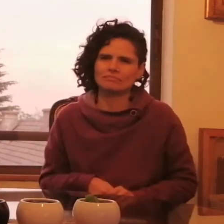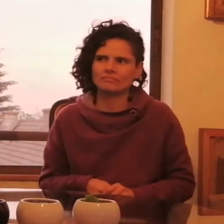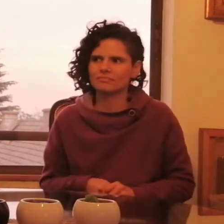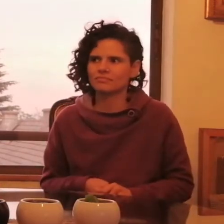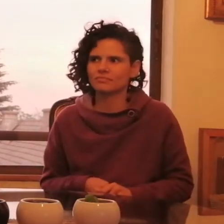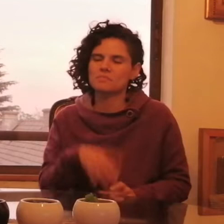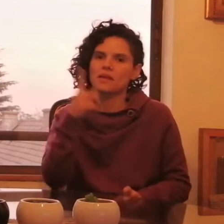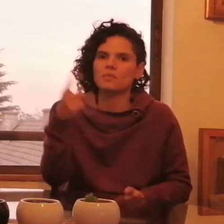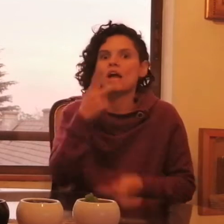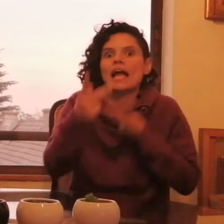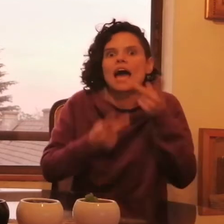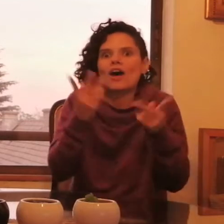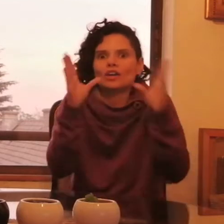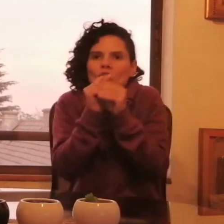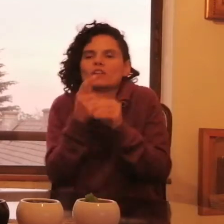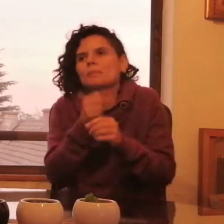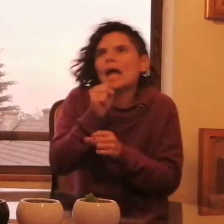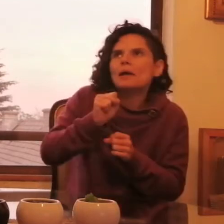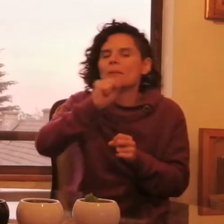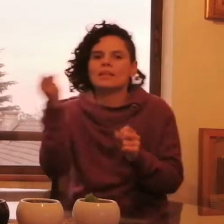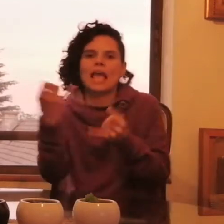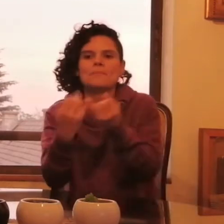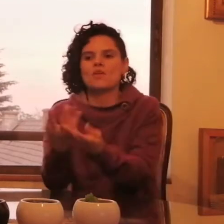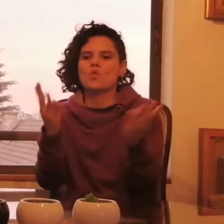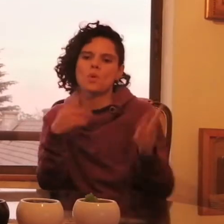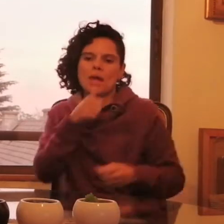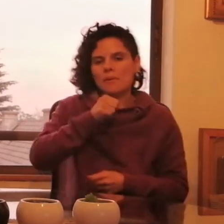karaoke nocturno - claro solo karaoke con los amigos, entonces